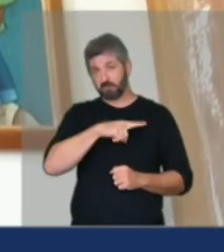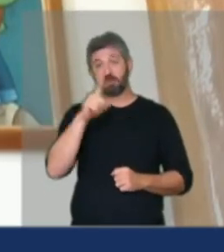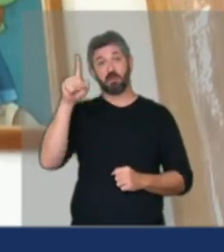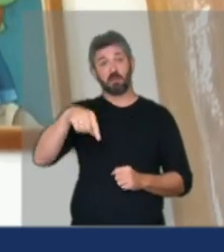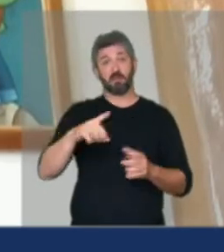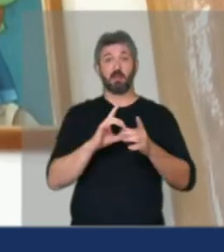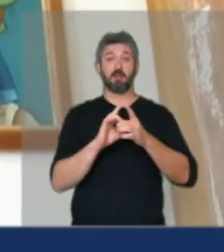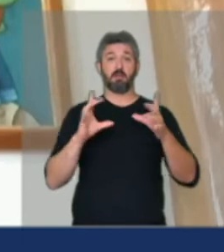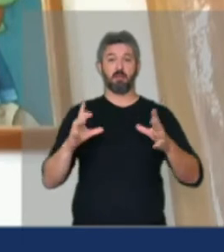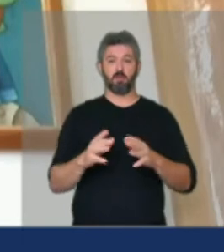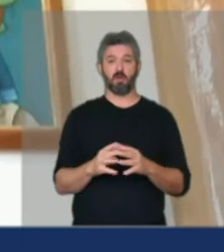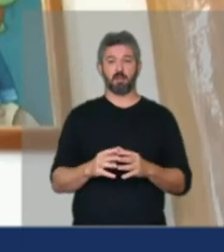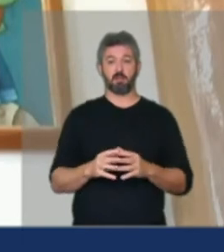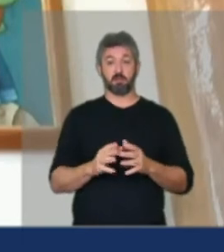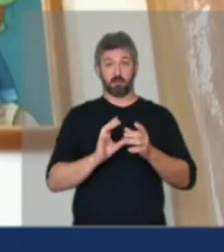DEMOCRACIA, E A DEMOCRACIA SUPÕE LIBERDADE DE